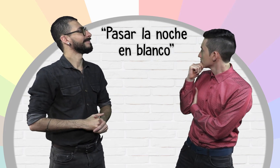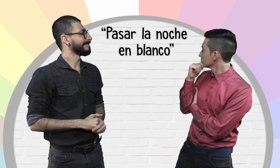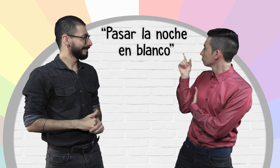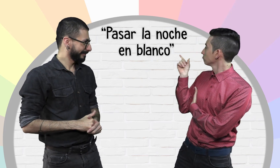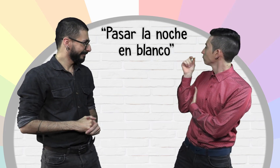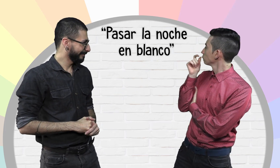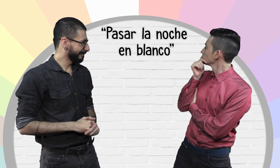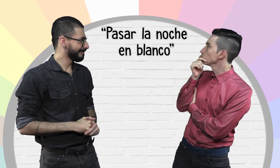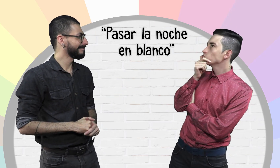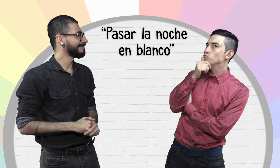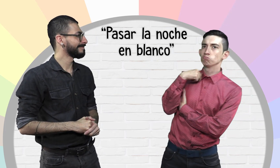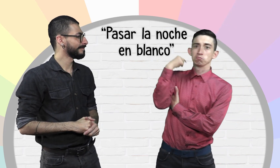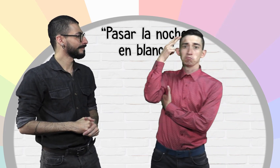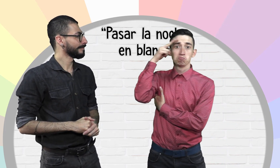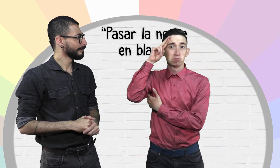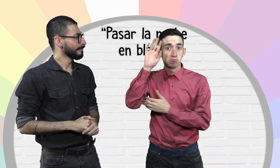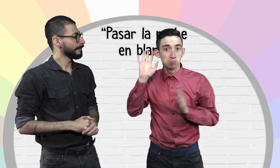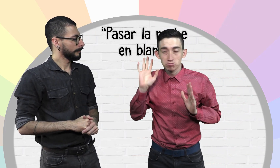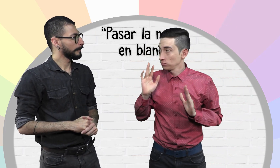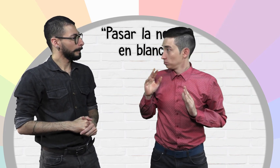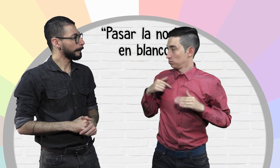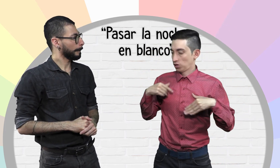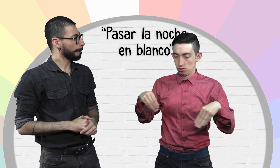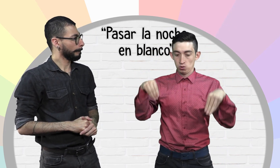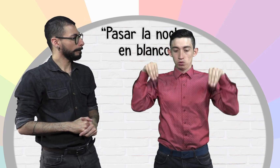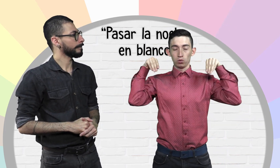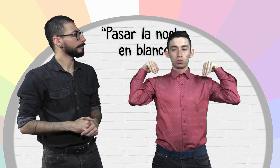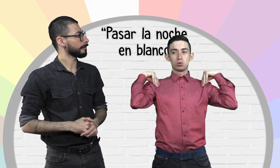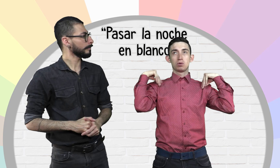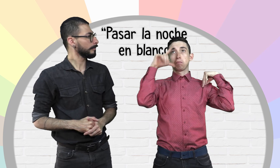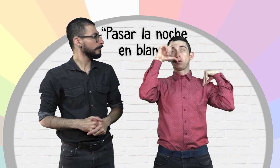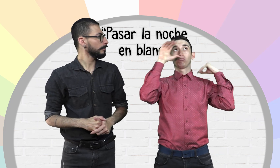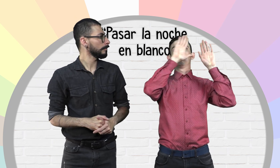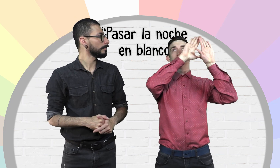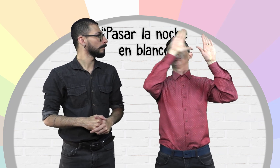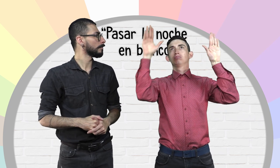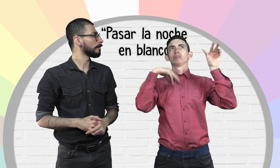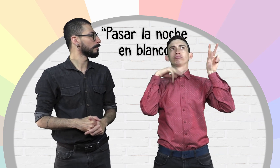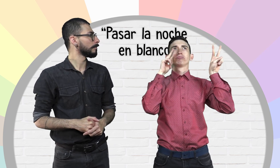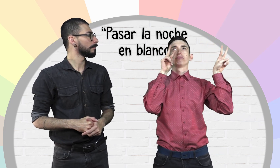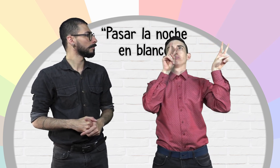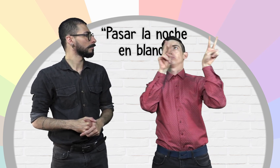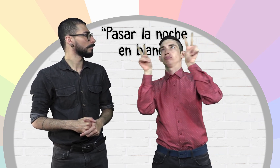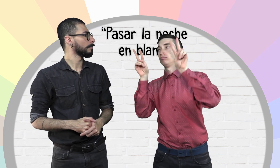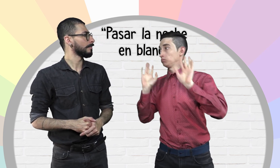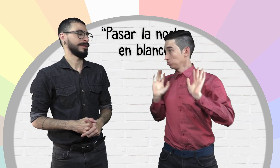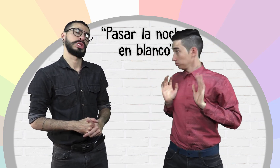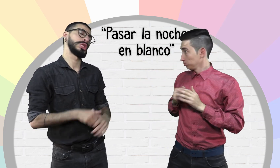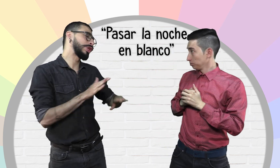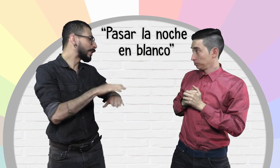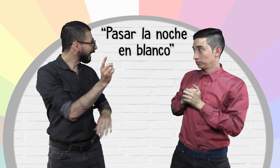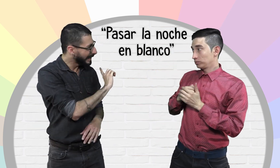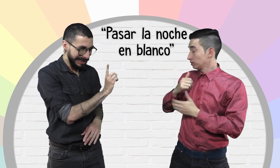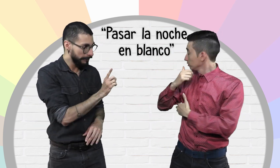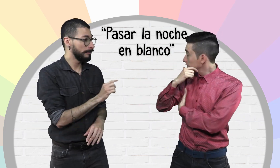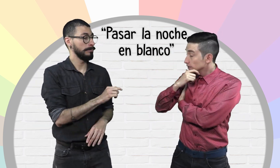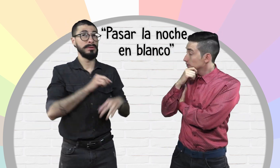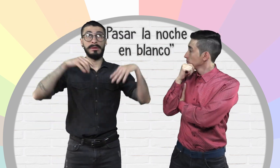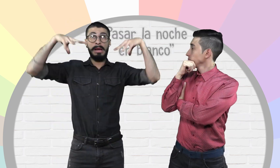Lo que yo puedo interpretar es que alguien se acuesta debajo de las cobijas, mientras se queda mirando la pared el techo blanco. ¿Es así? No es así. - ¿Ah no?